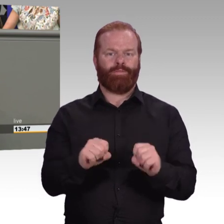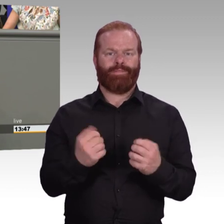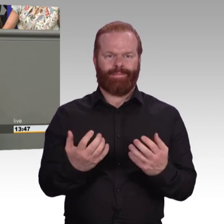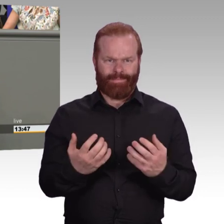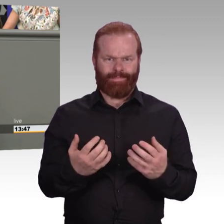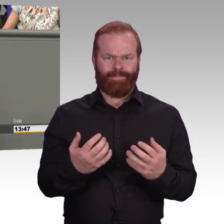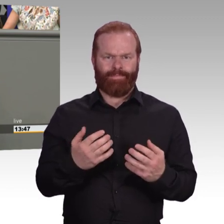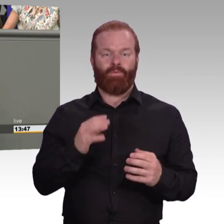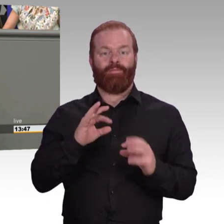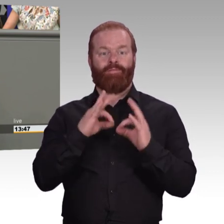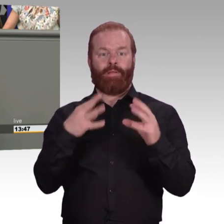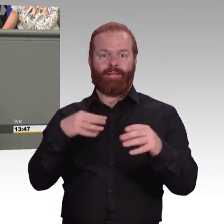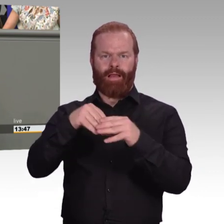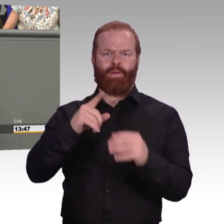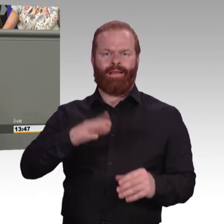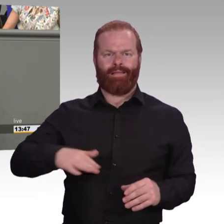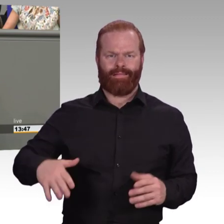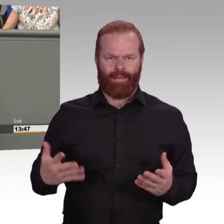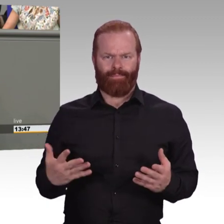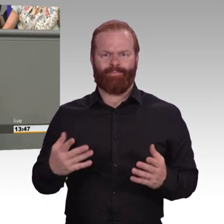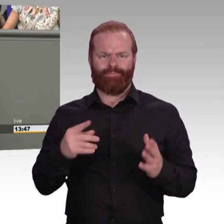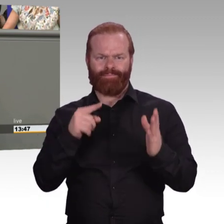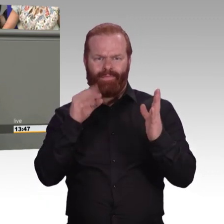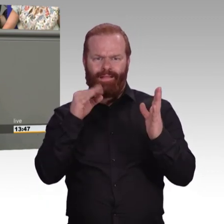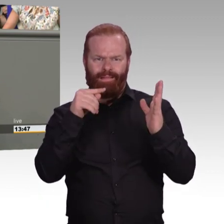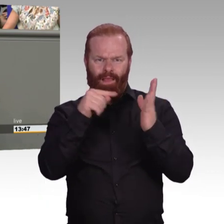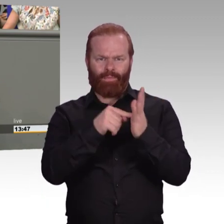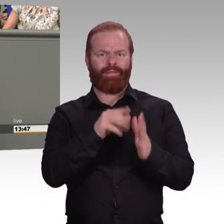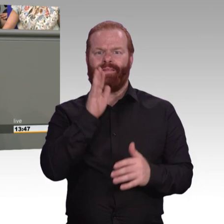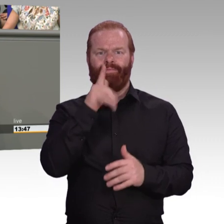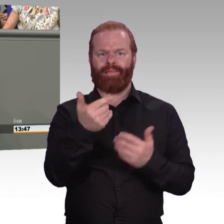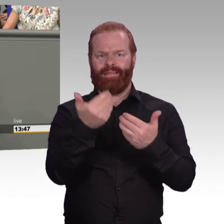und die linke Gruppierungen haben die Axt, die Äxte an die Keimzelle unserer Gesellschaft,